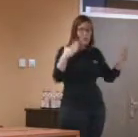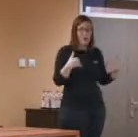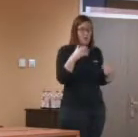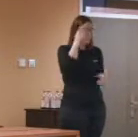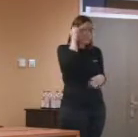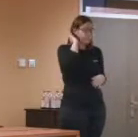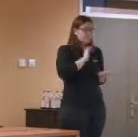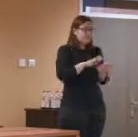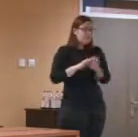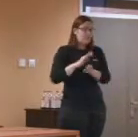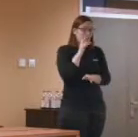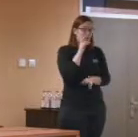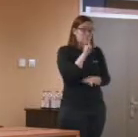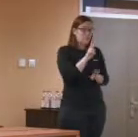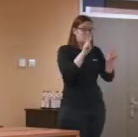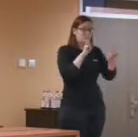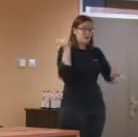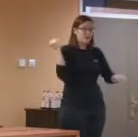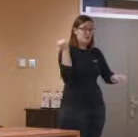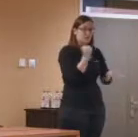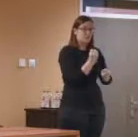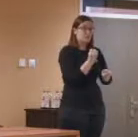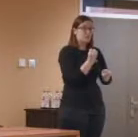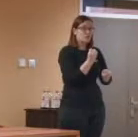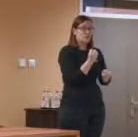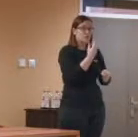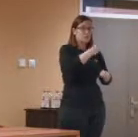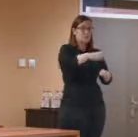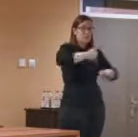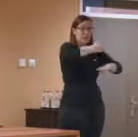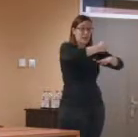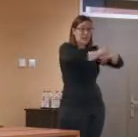de la viuda del ex-presidente de la CAM, lo que habrá pasado detrás